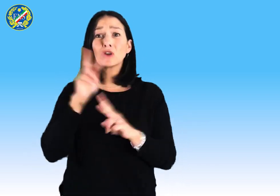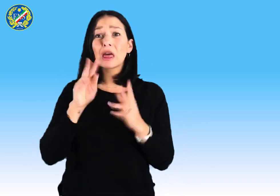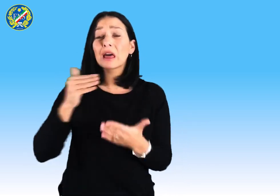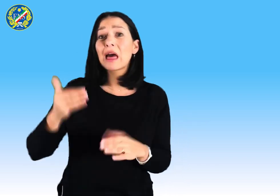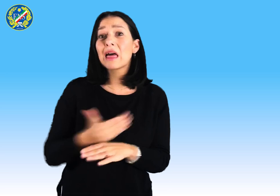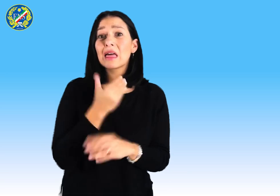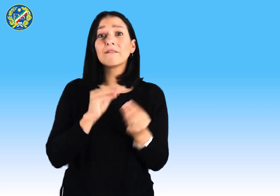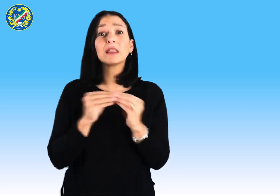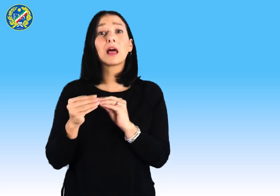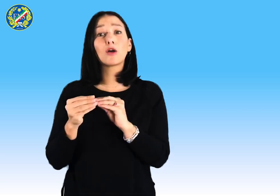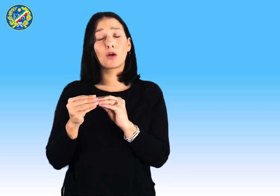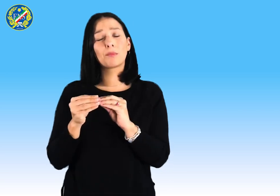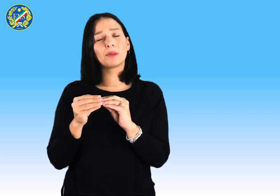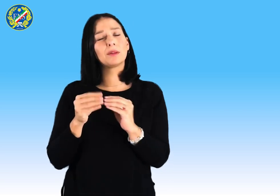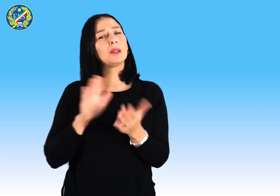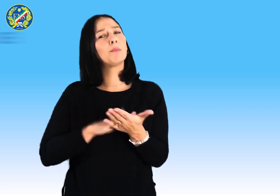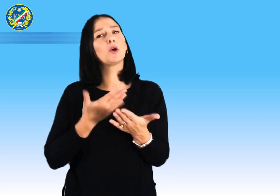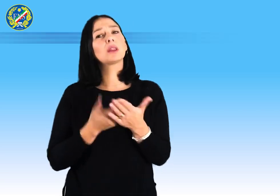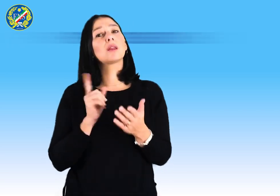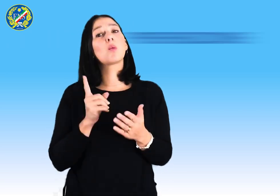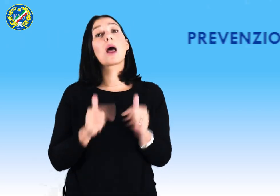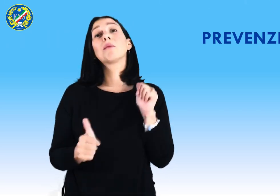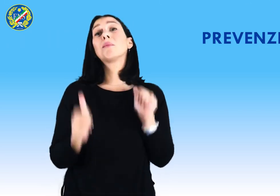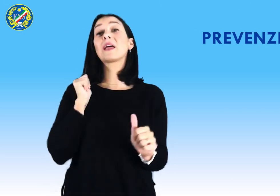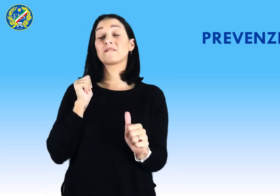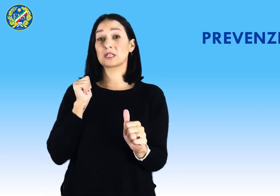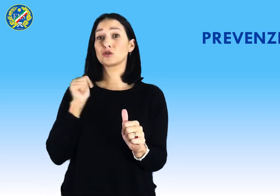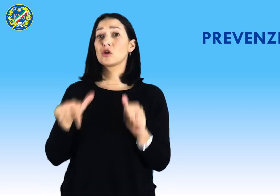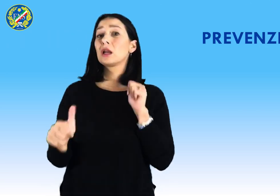la migliore arma per combatterlo è un’efficace prevenzione.